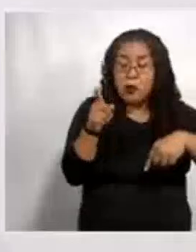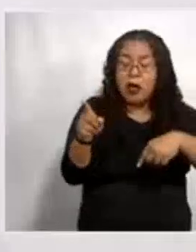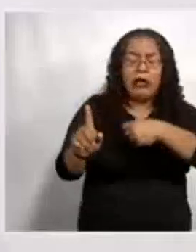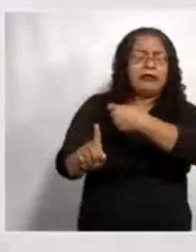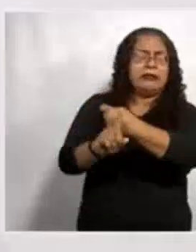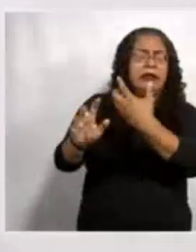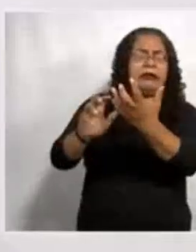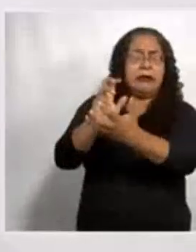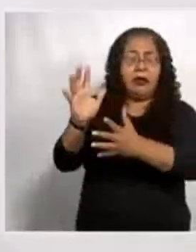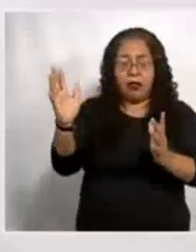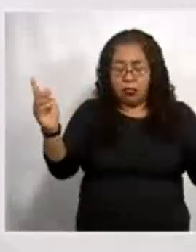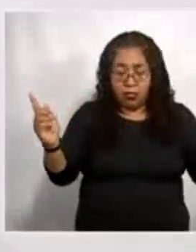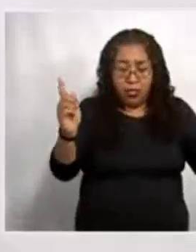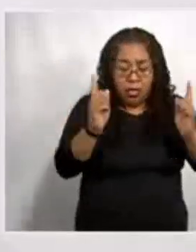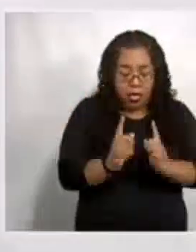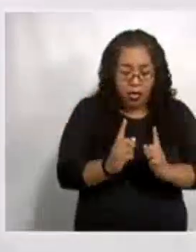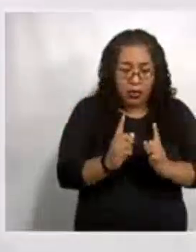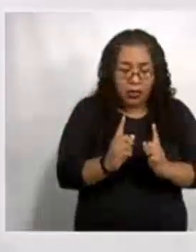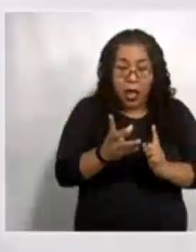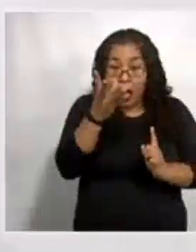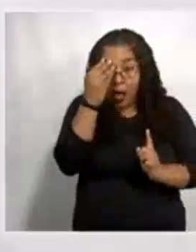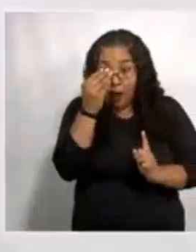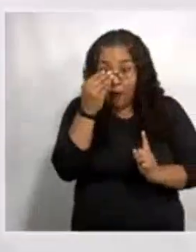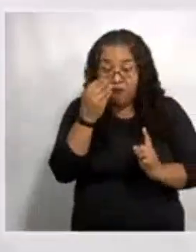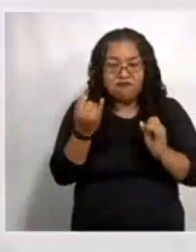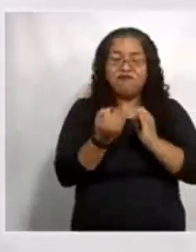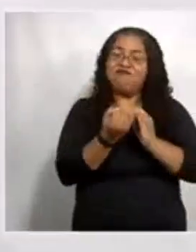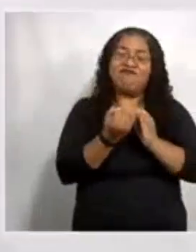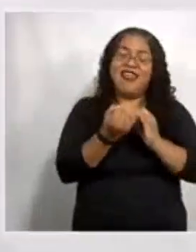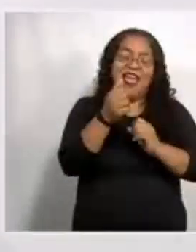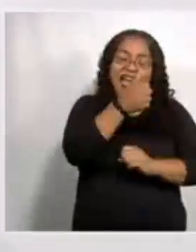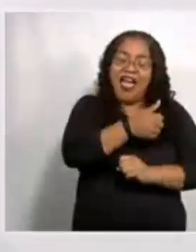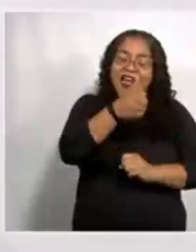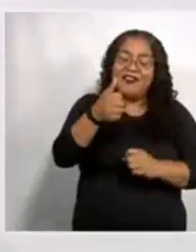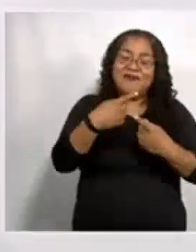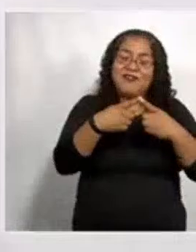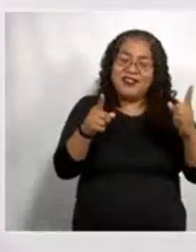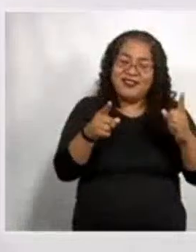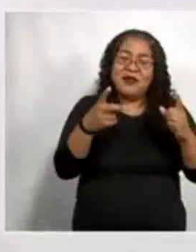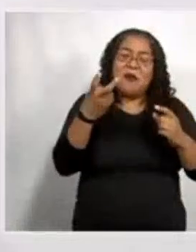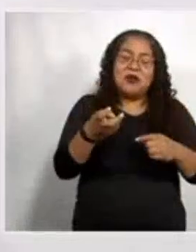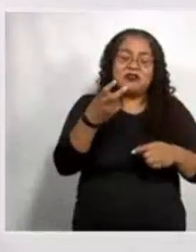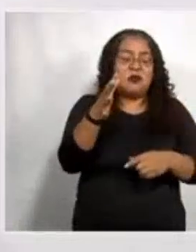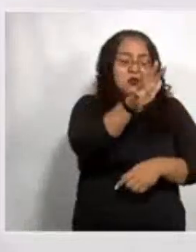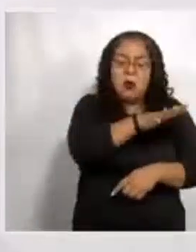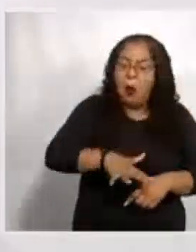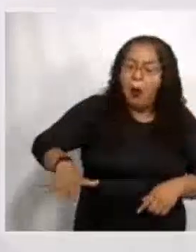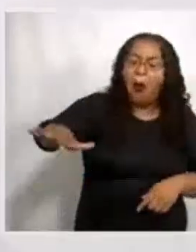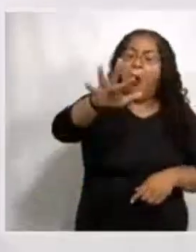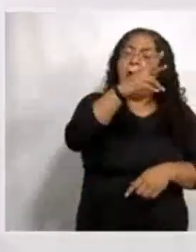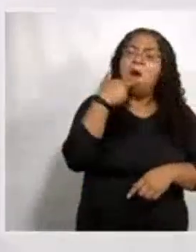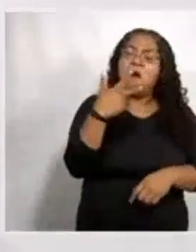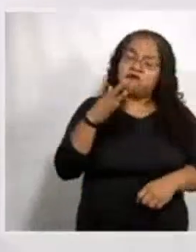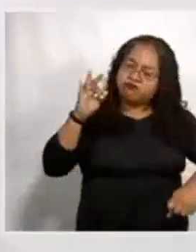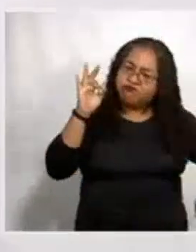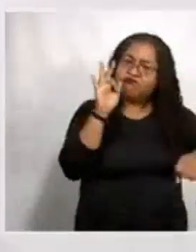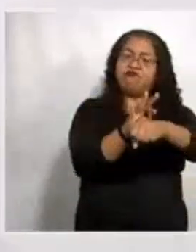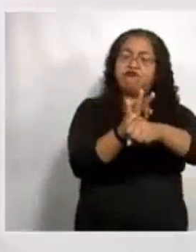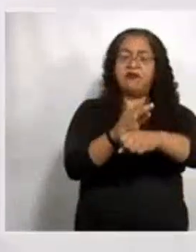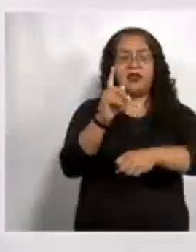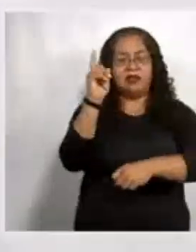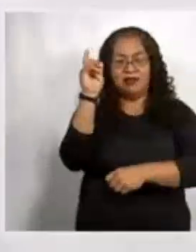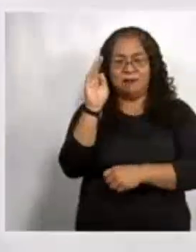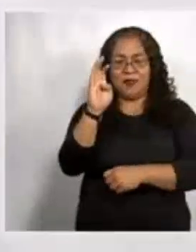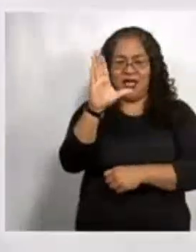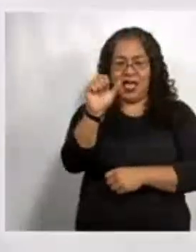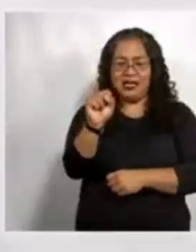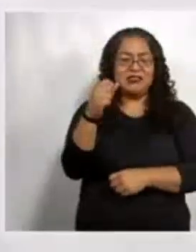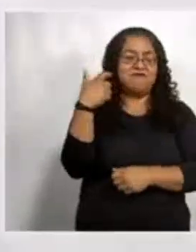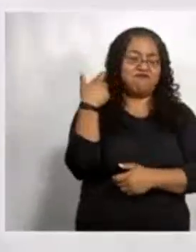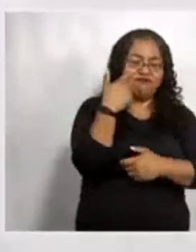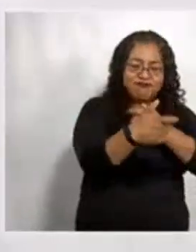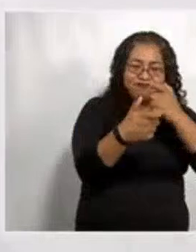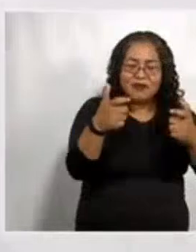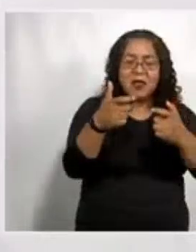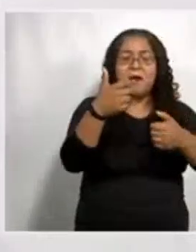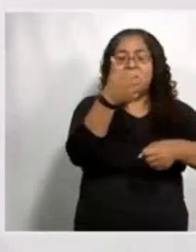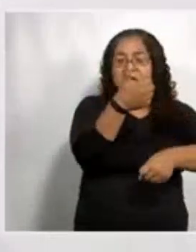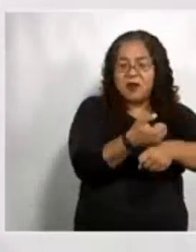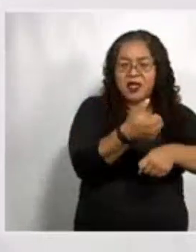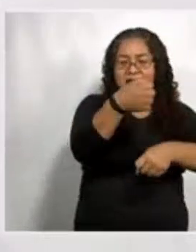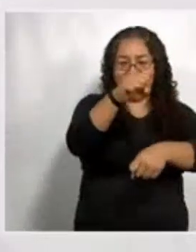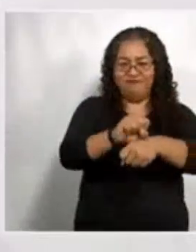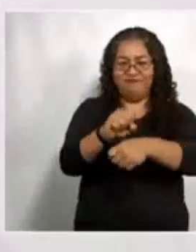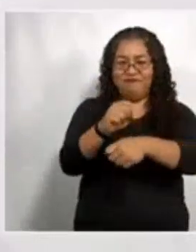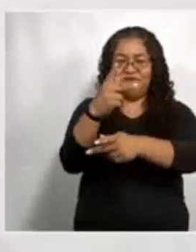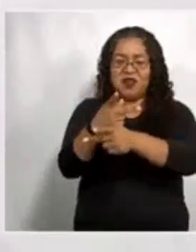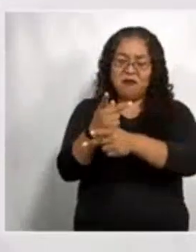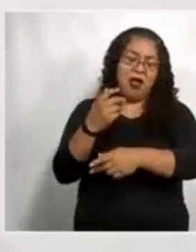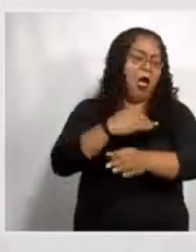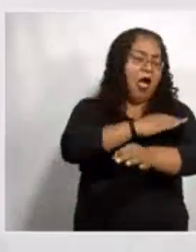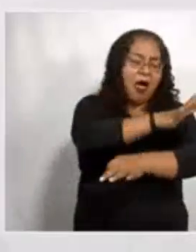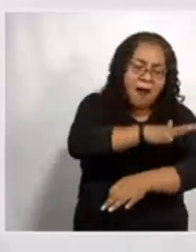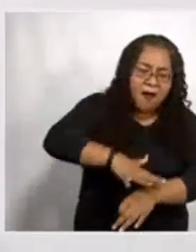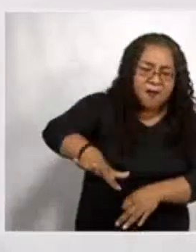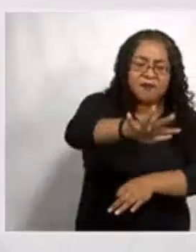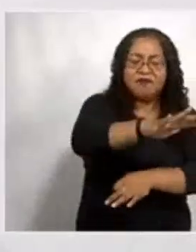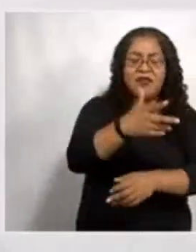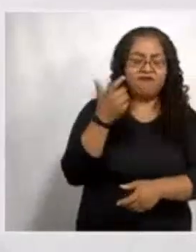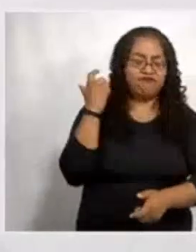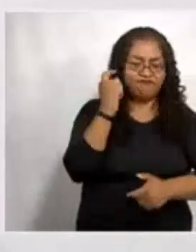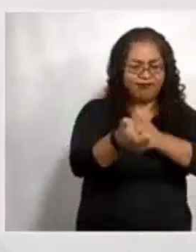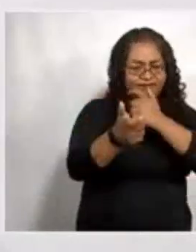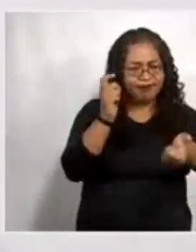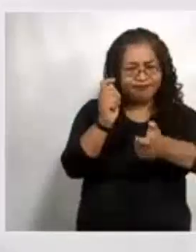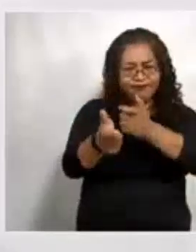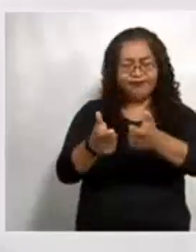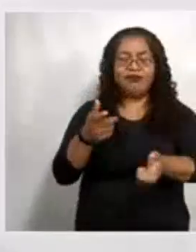y todos. Por eso son becas universales, primaria, secundaria y preparatoria.